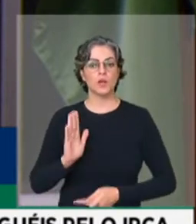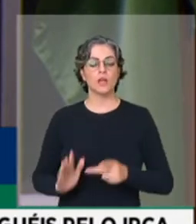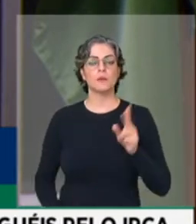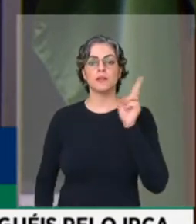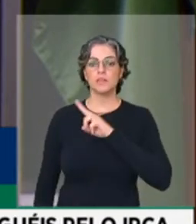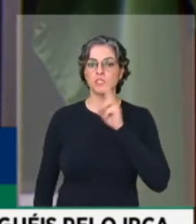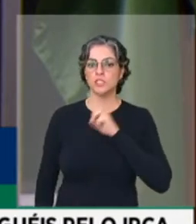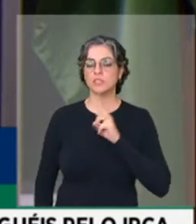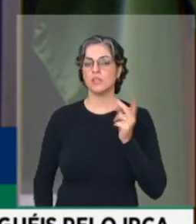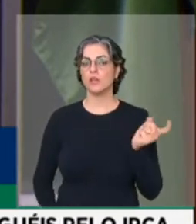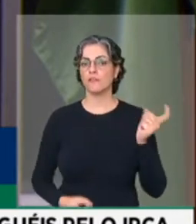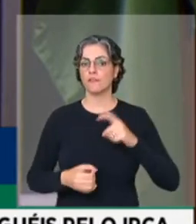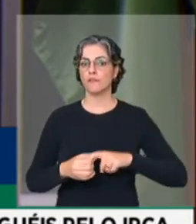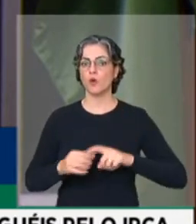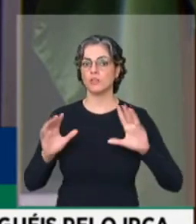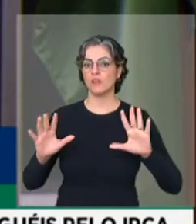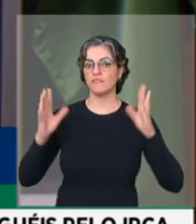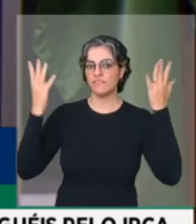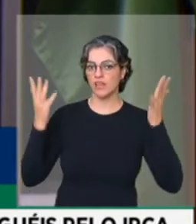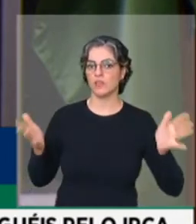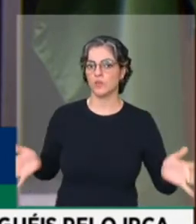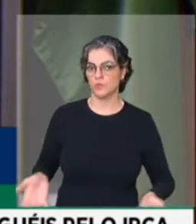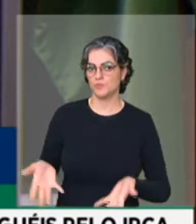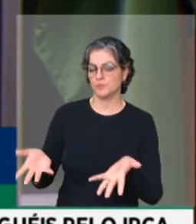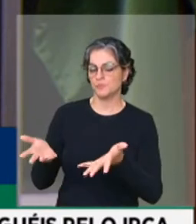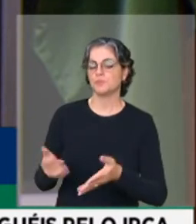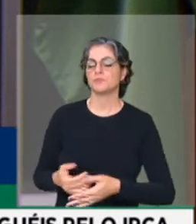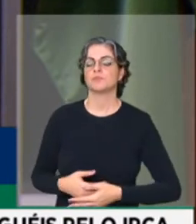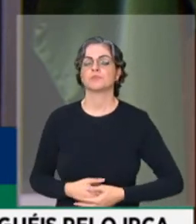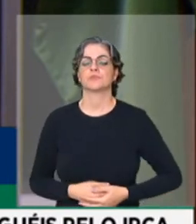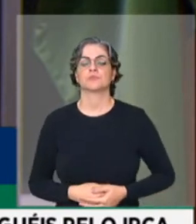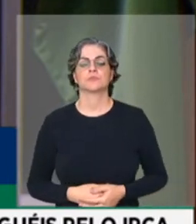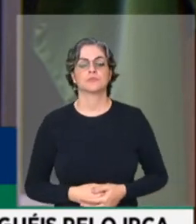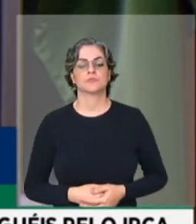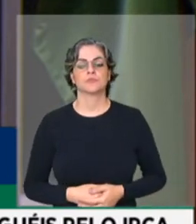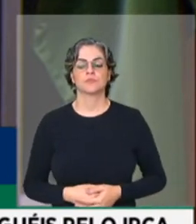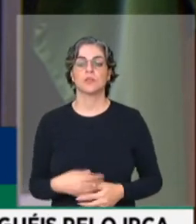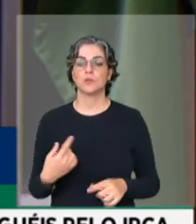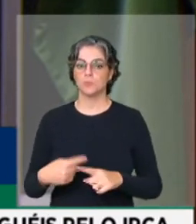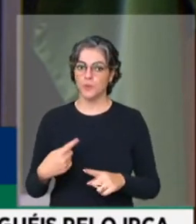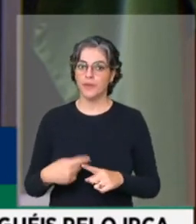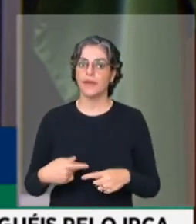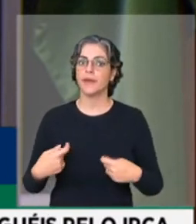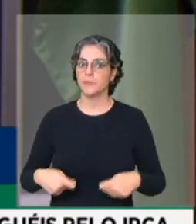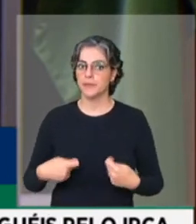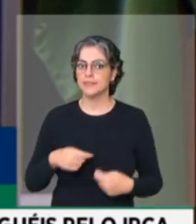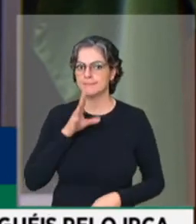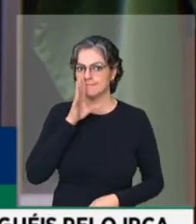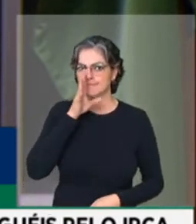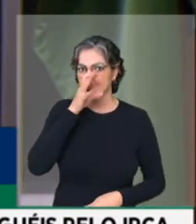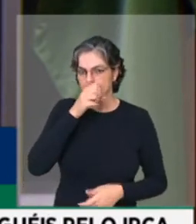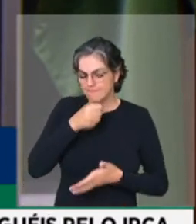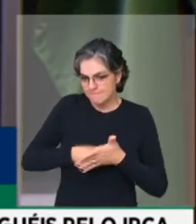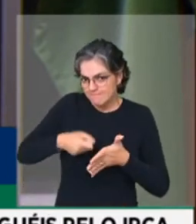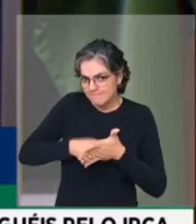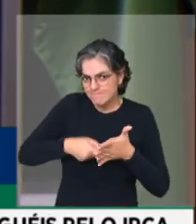RETOMADA DO SETOR DE EVENTOS O PERCY... QUE VEM DE PERSEVERANÇA HOJE VENCEU. A CÂMARA DOS DEPUTADOS NÃO